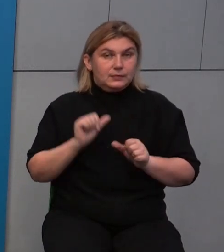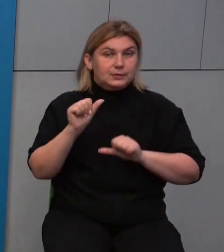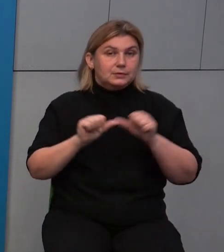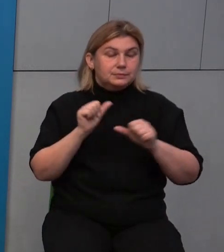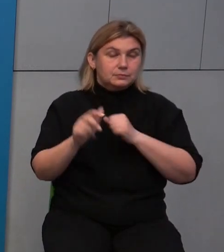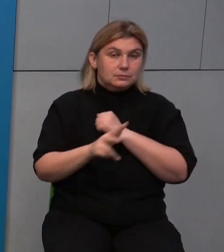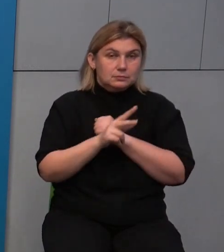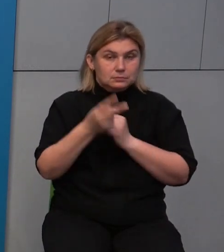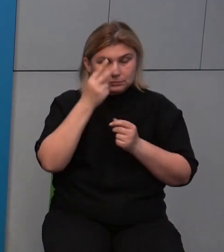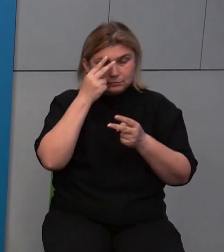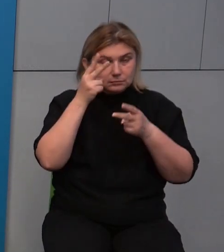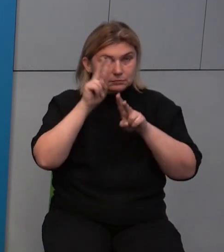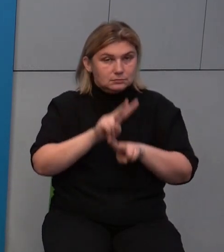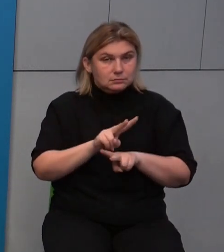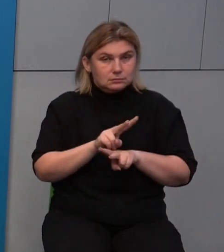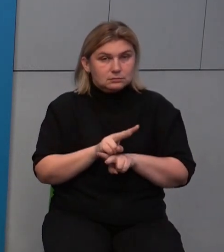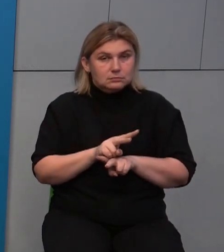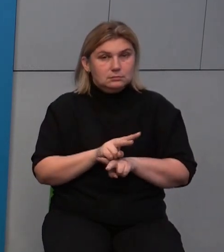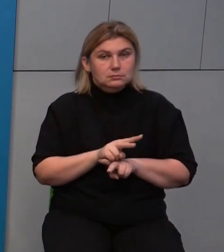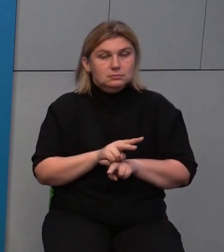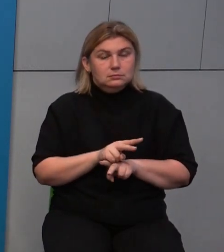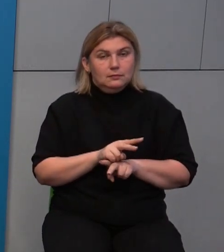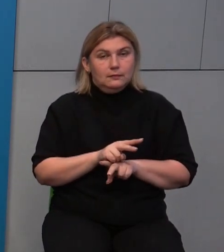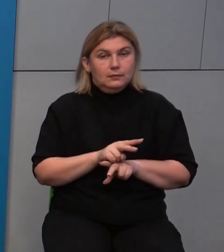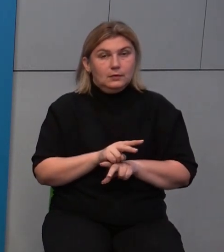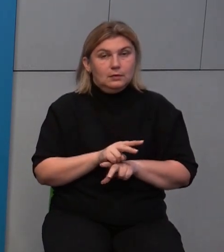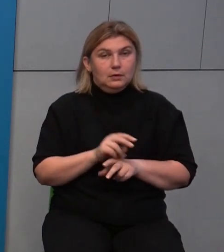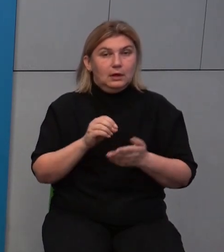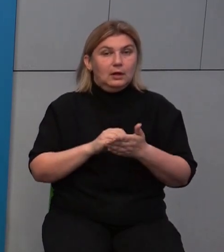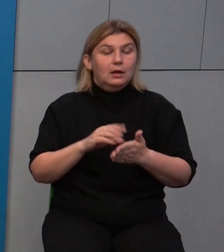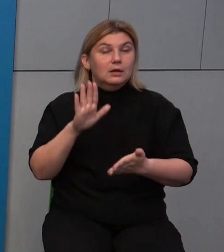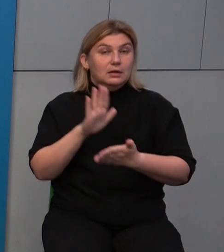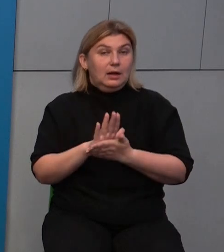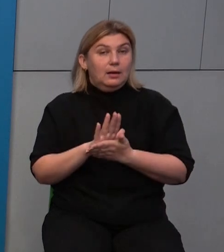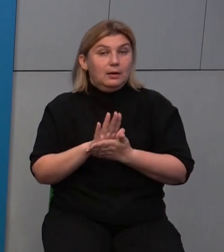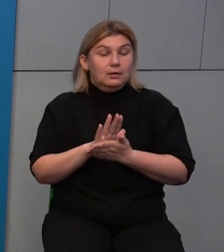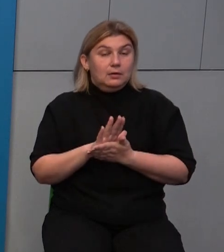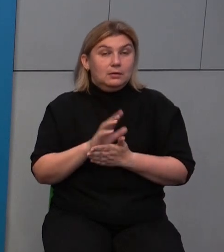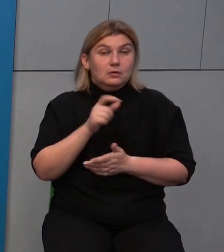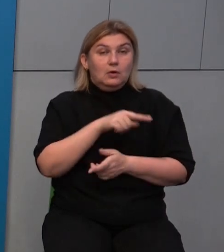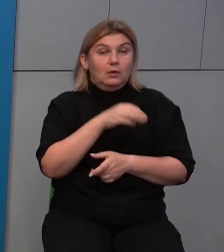Uznała, że musi to po prostu zapisać, to, co on opowiada.